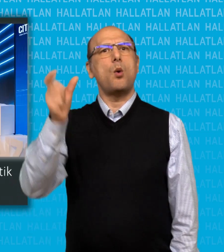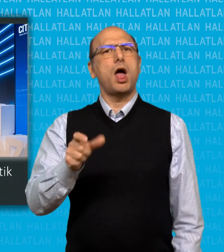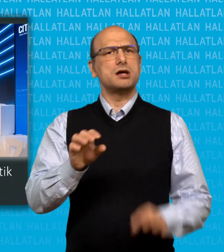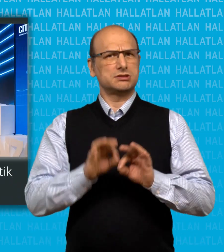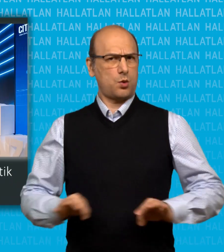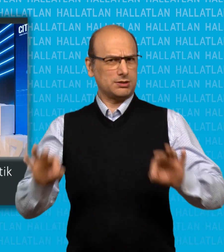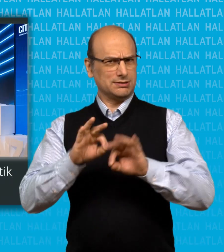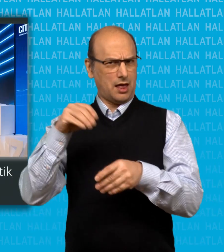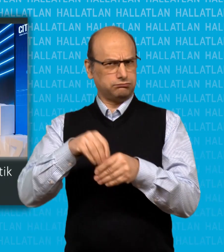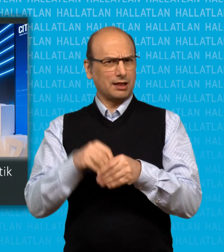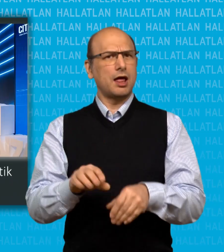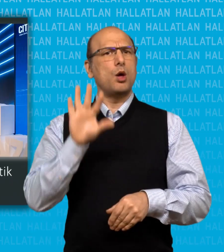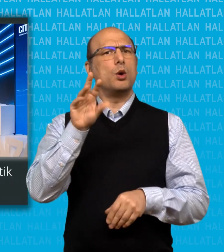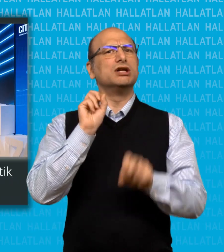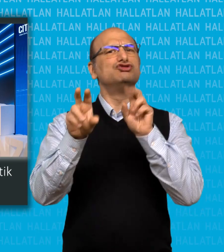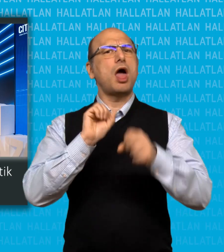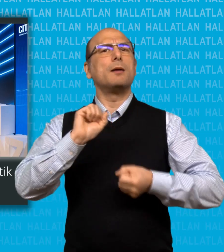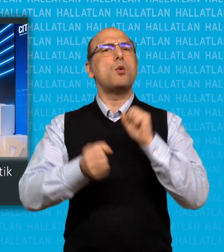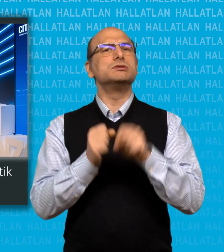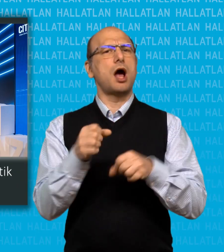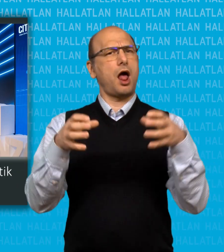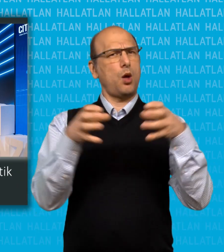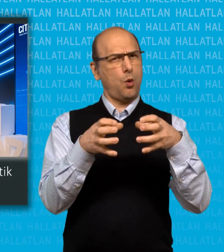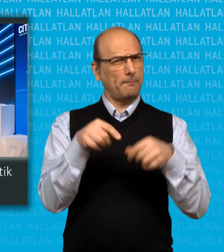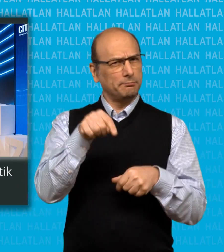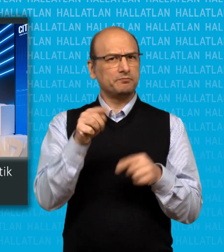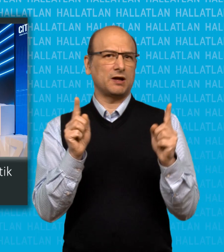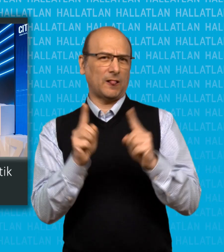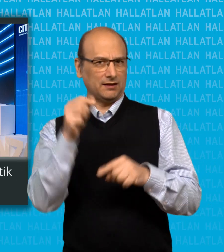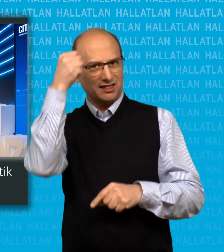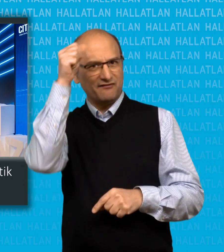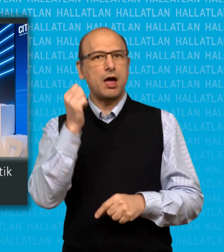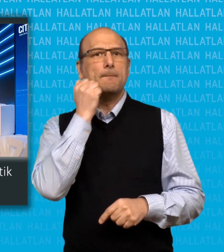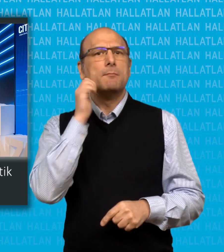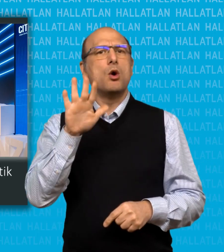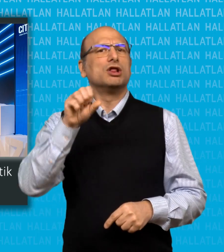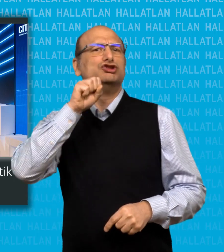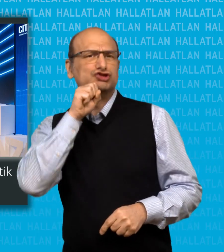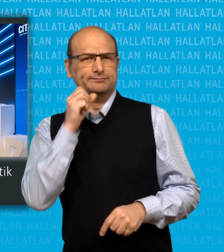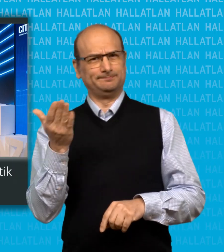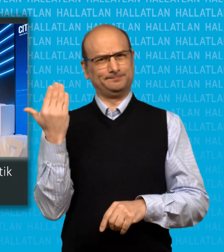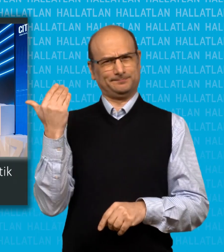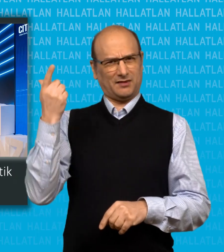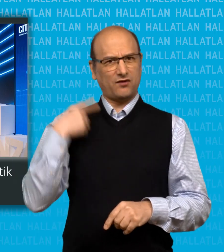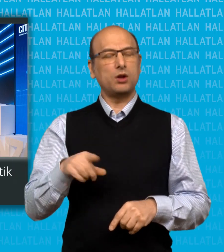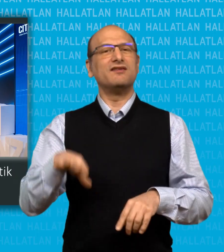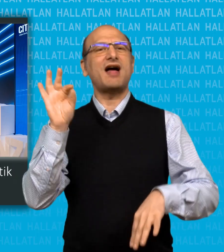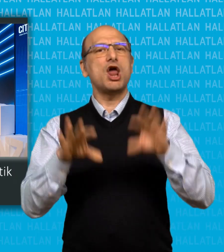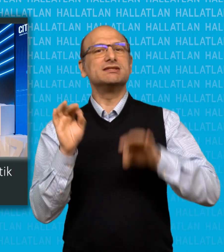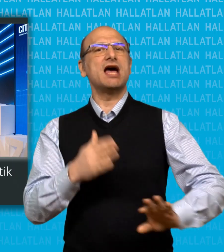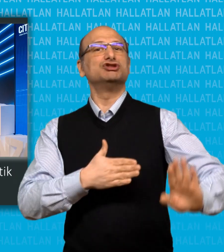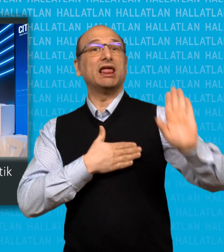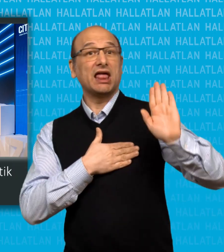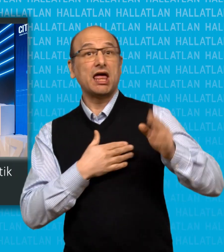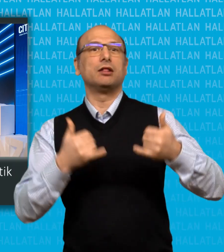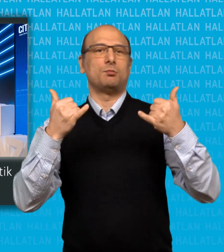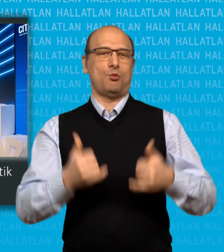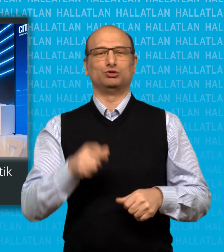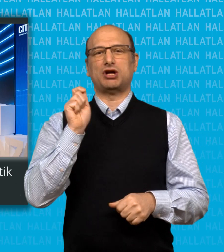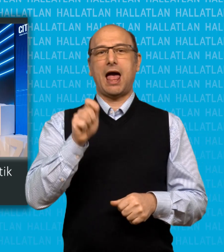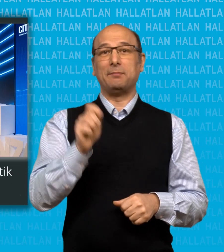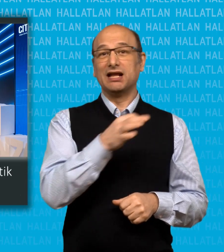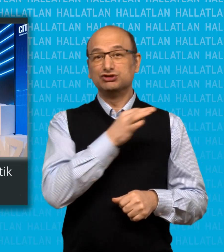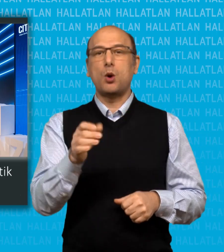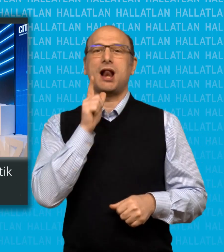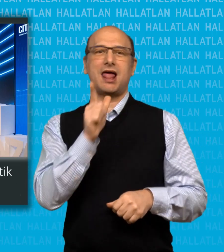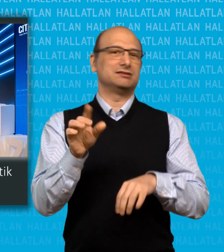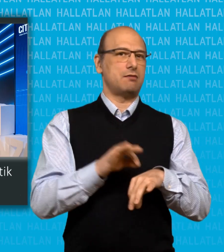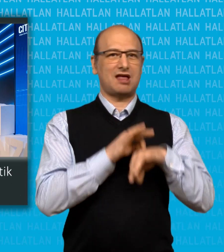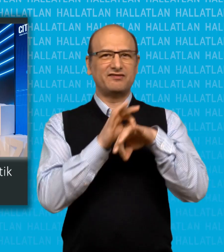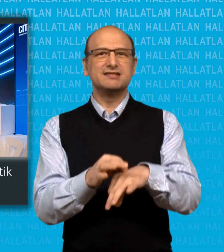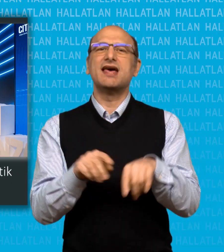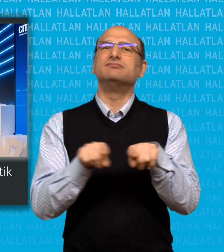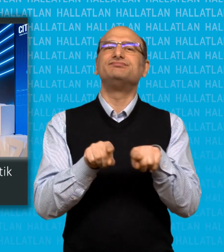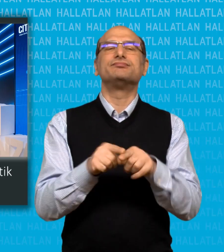A tervek szerint áprilisban indul meg Olaszországban a kormányon lévő Öt Csillag Mozgalom (M5S)